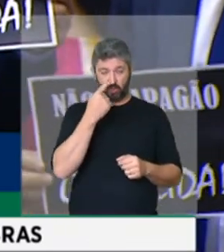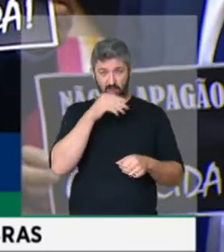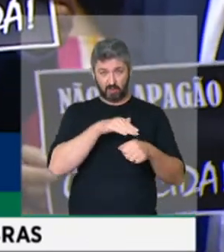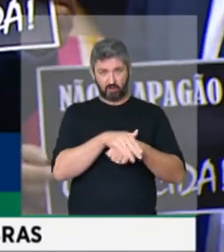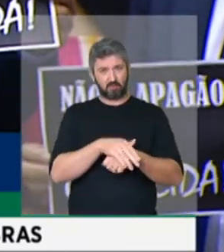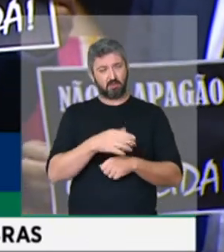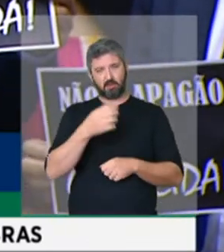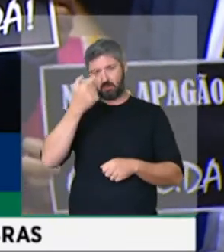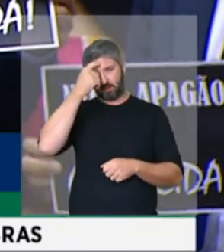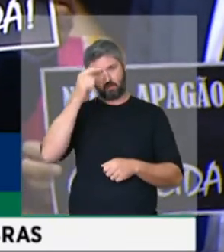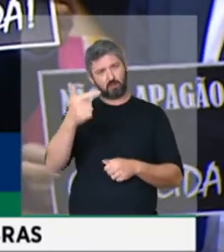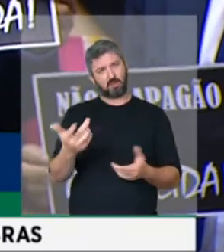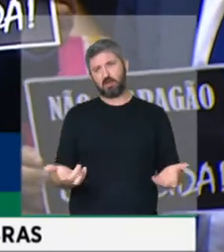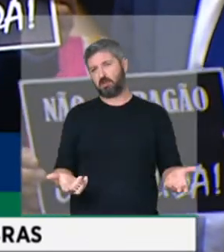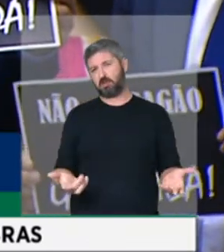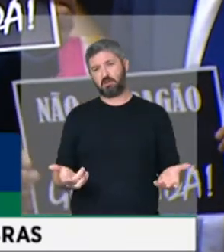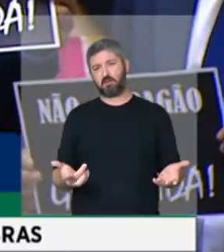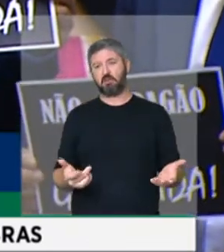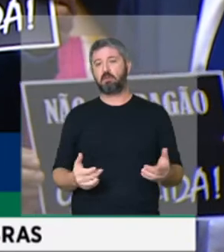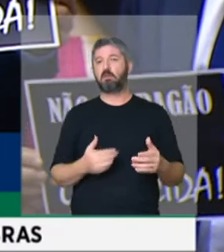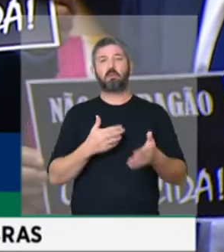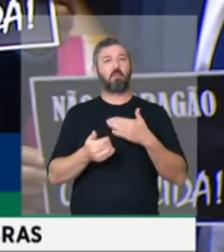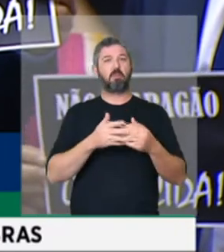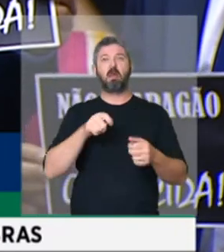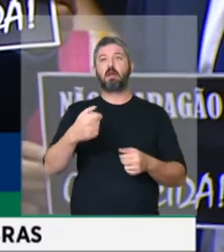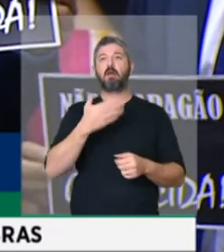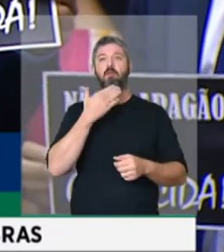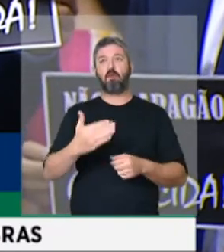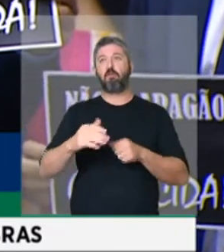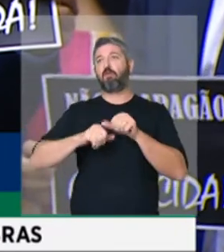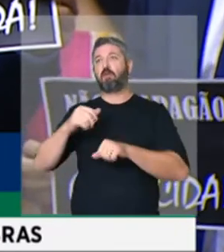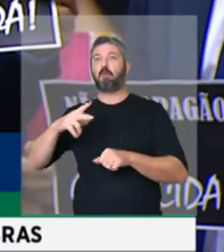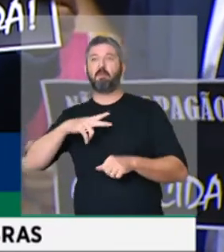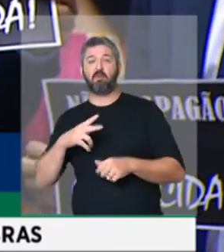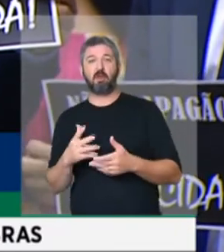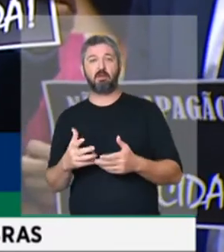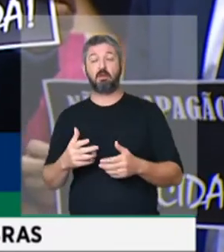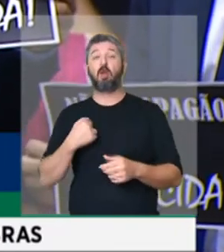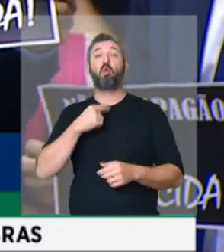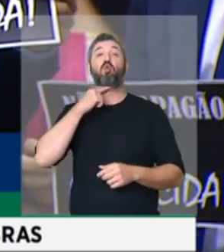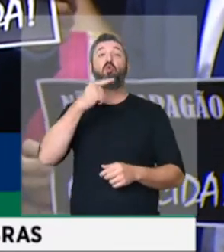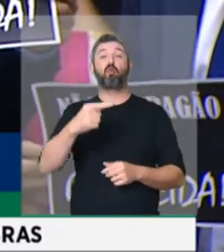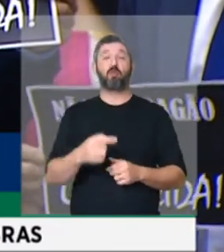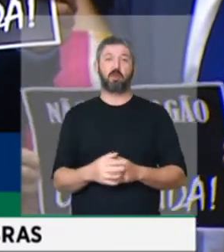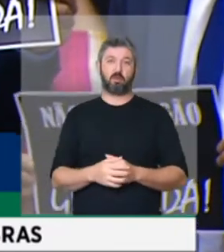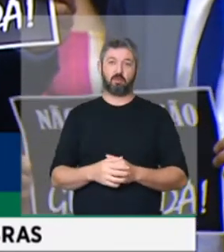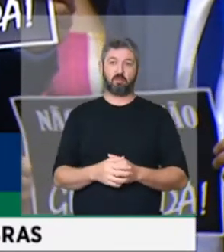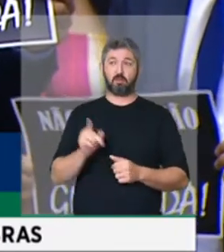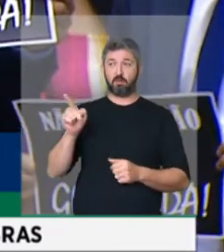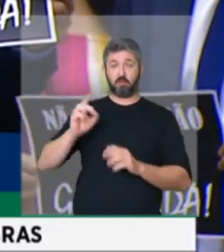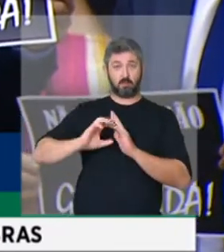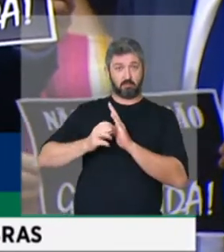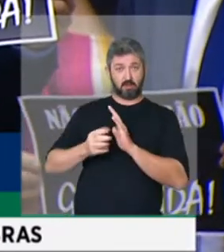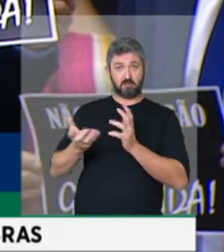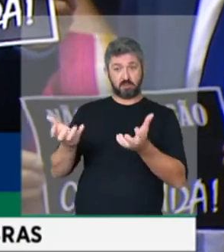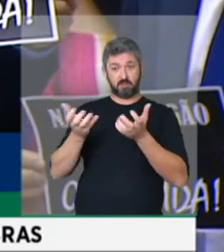HORAS? NÃO É RAZOÁVEL, PRESIDENTE. MESMO AQUELES QUE SÃO A FAVOR DA PRIVATIZAÇÃO EU DUVIDO QUE OS PARTIDOS QUE PRETENDEM VOTAR A FAVOR DA